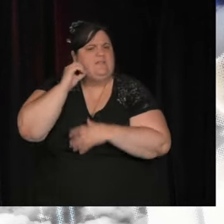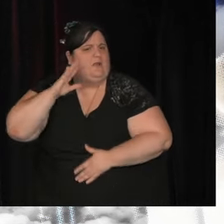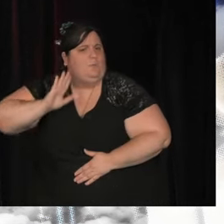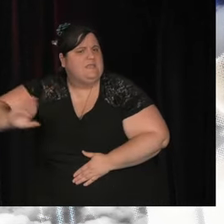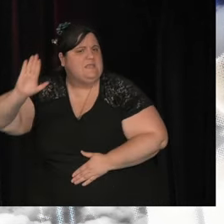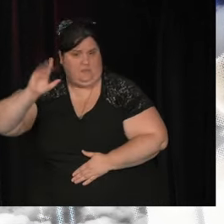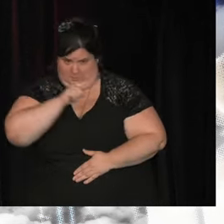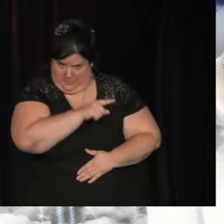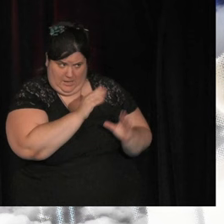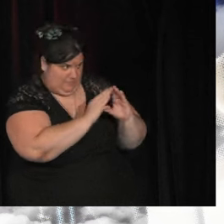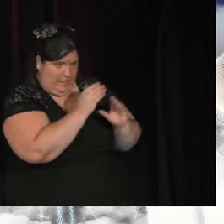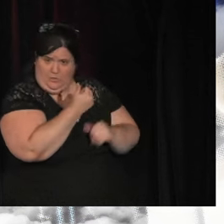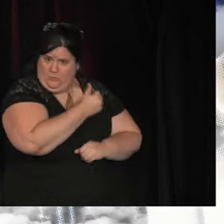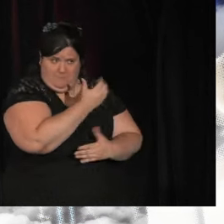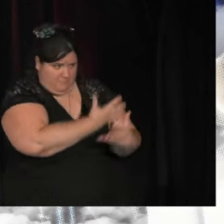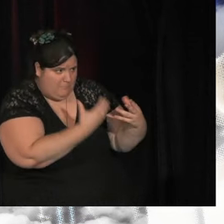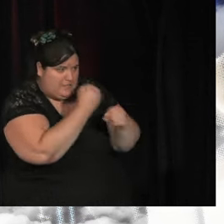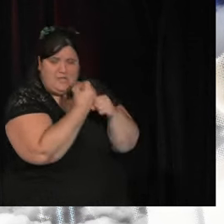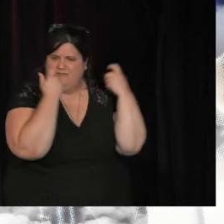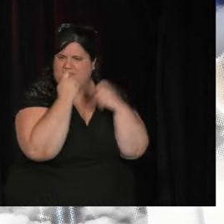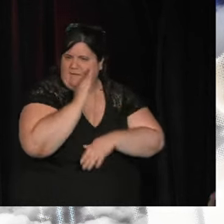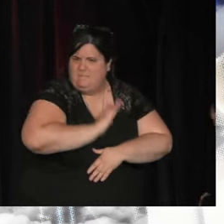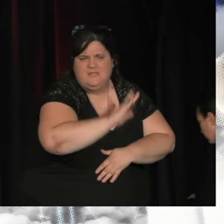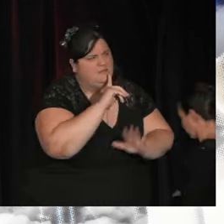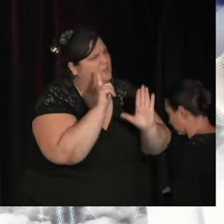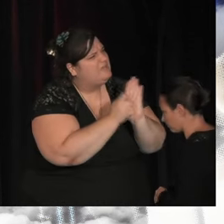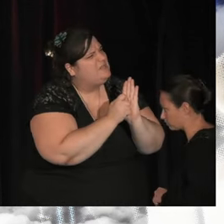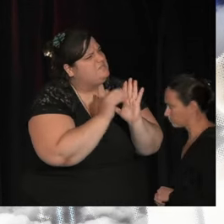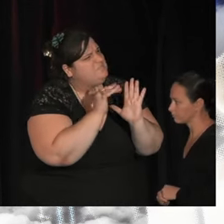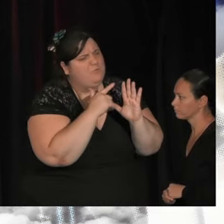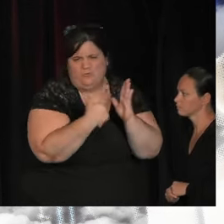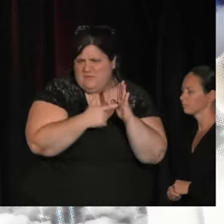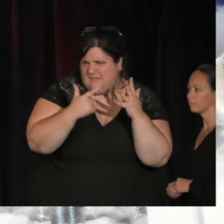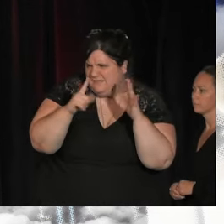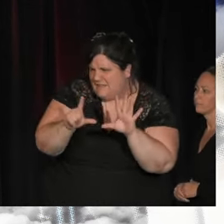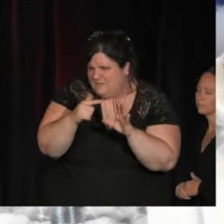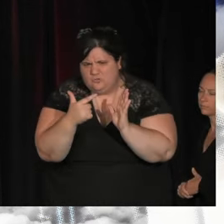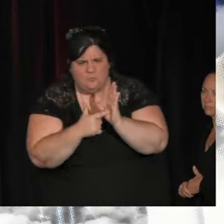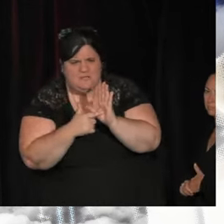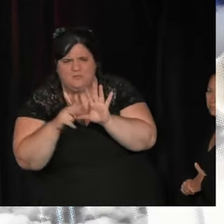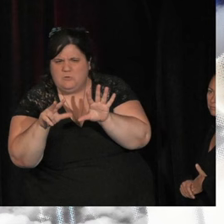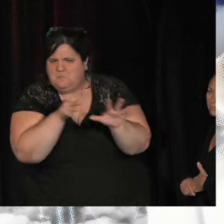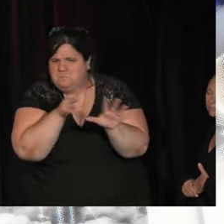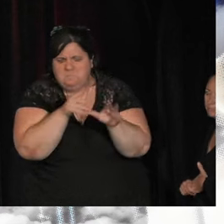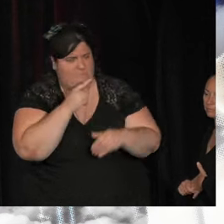Et Blizzard a toujours eu depuis, je crois que c'est 2007 ou 2008, ils ont commencé à faire ça, leur propre conférence qui s'appelle